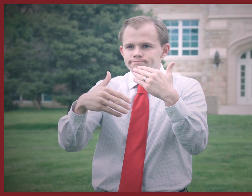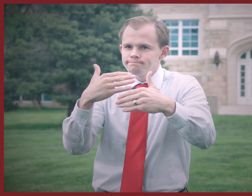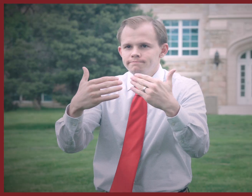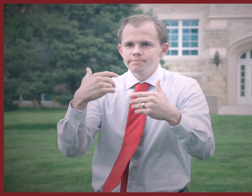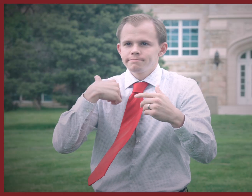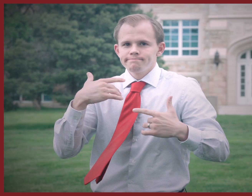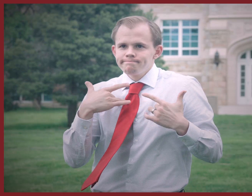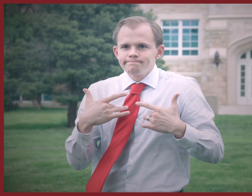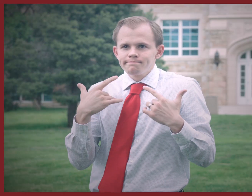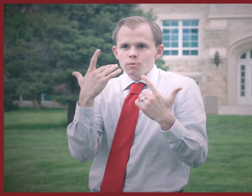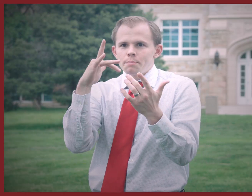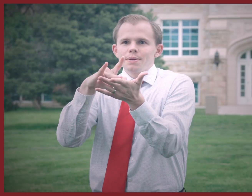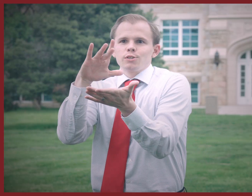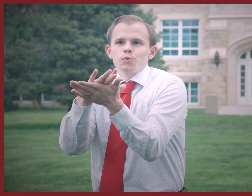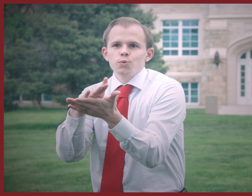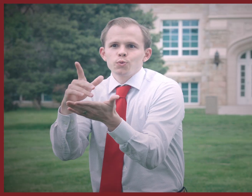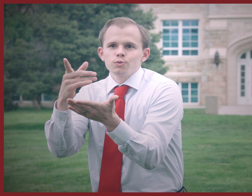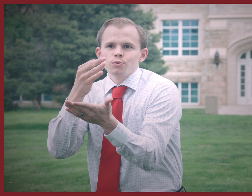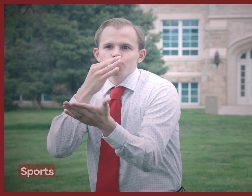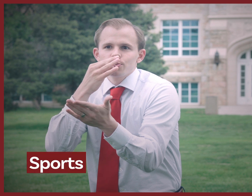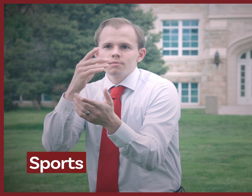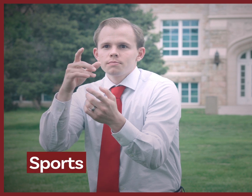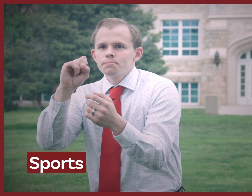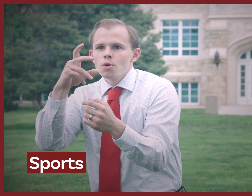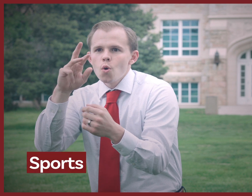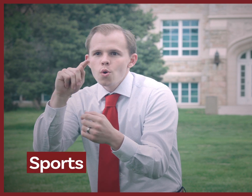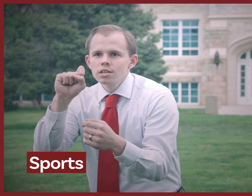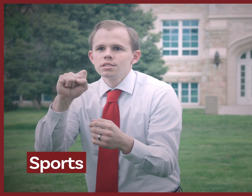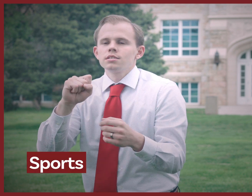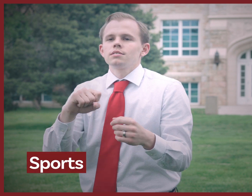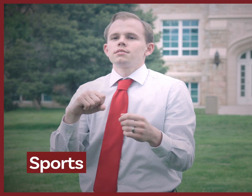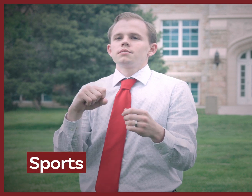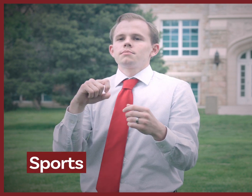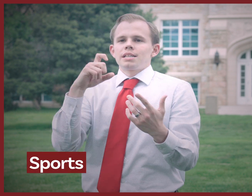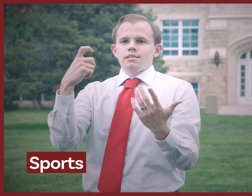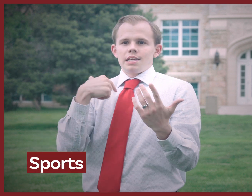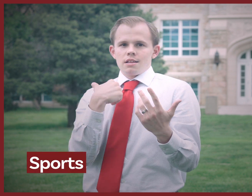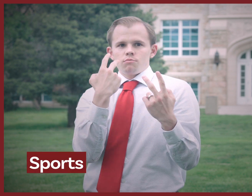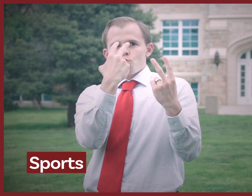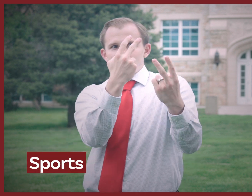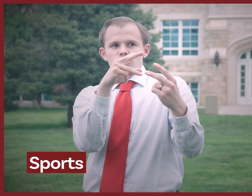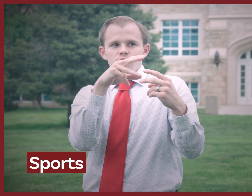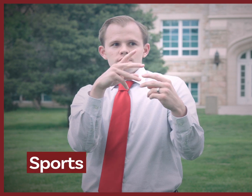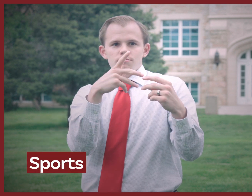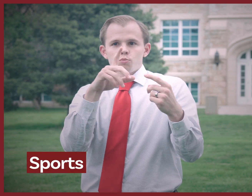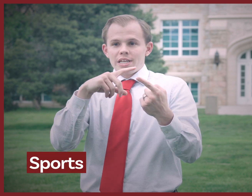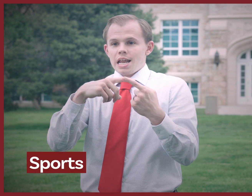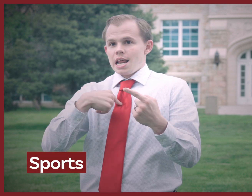Mi papa trabajaba aquí. Ya cuando iba a entrar a intermedia, estaba tan emocionado de unirme a los deportes. Había mirado